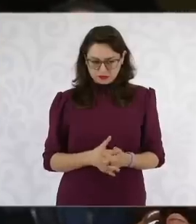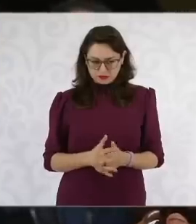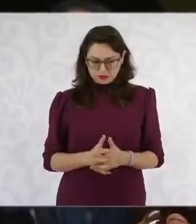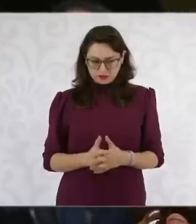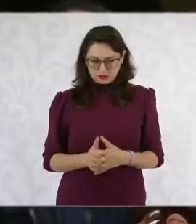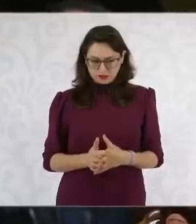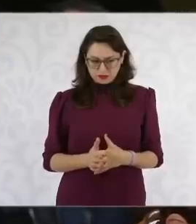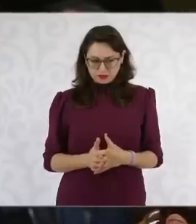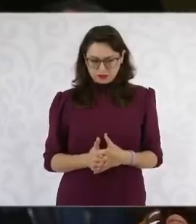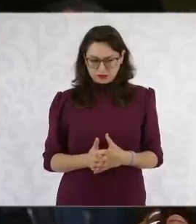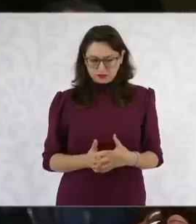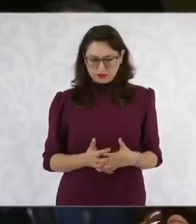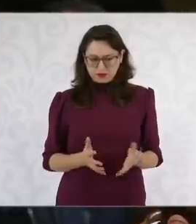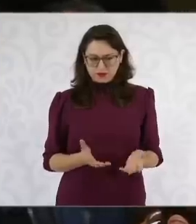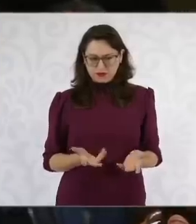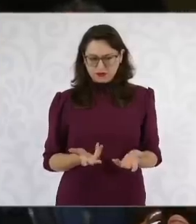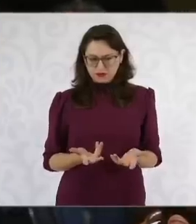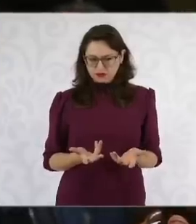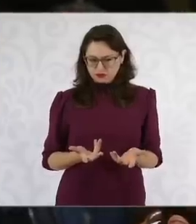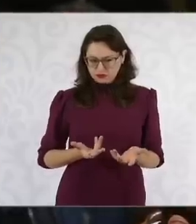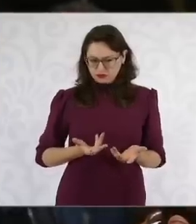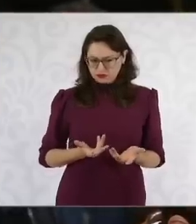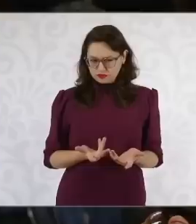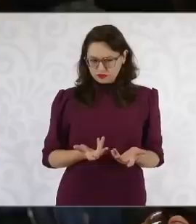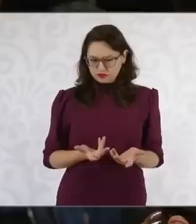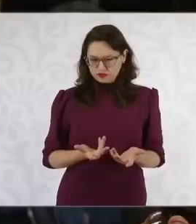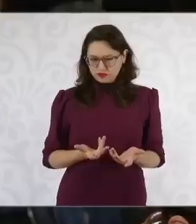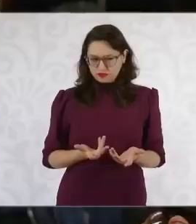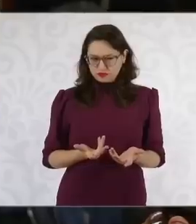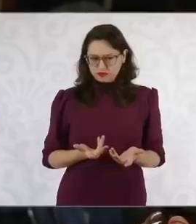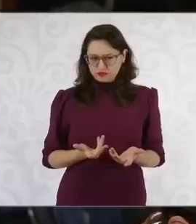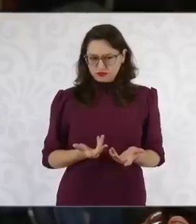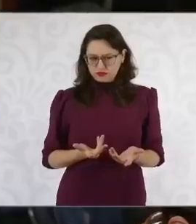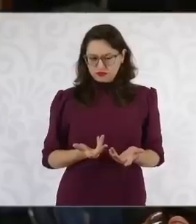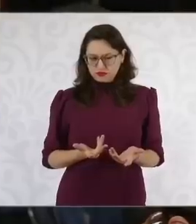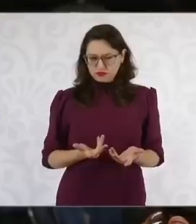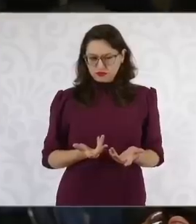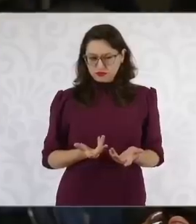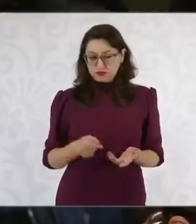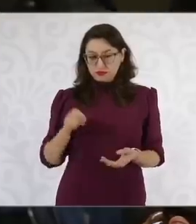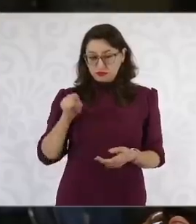digo eso para qué fue pues para que no se le diera el triunfo de la justicia en este caso